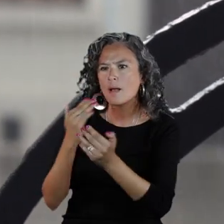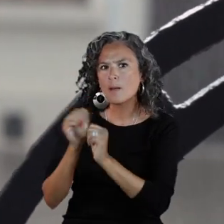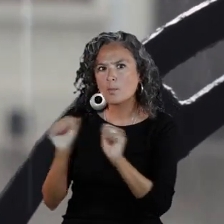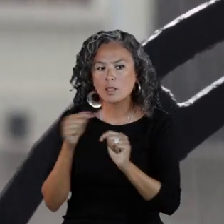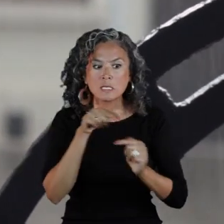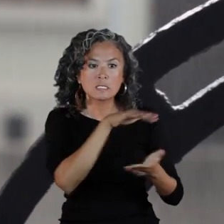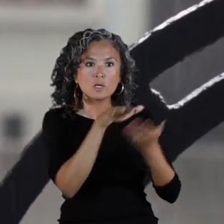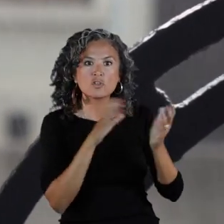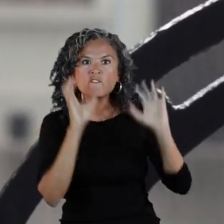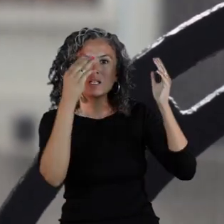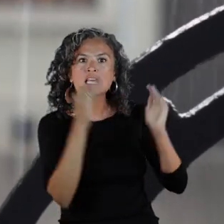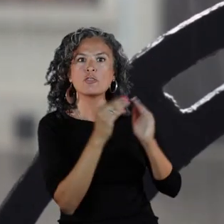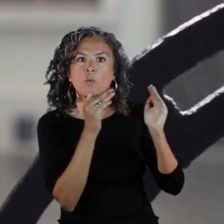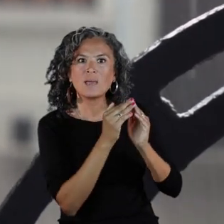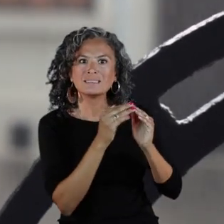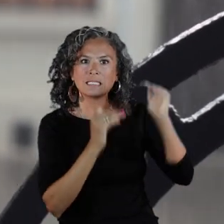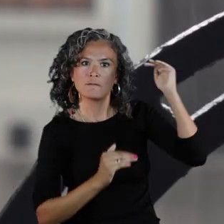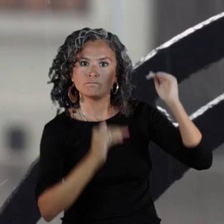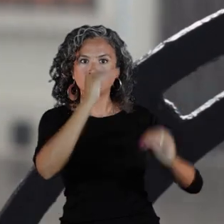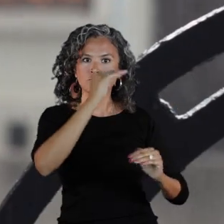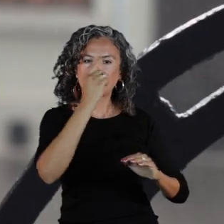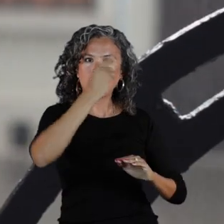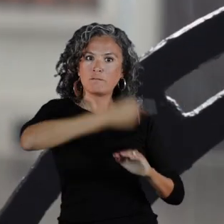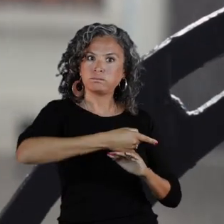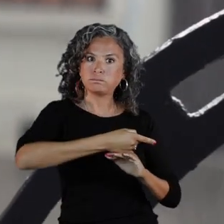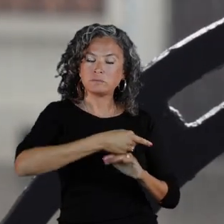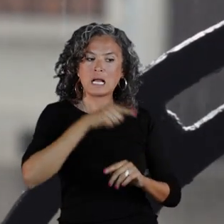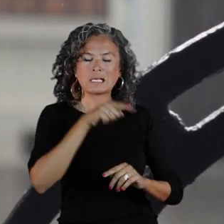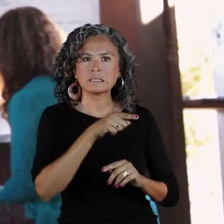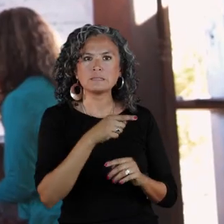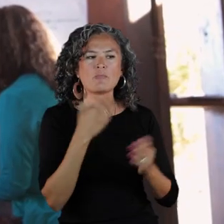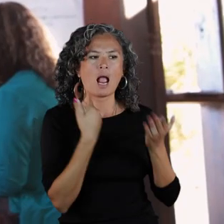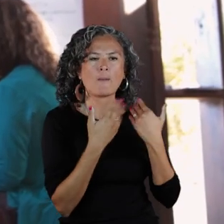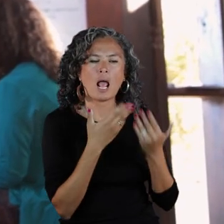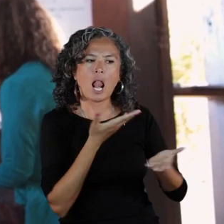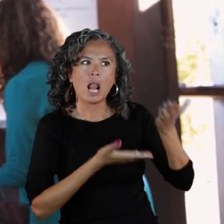En una situación de violencia doméstica con asimetría de poder, la negociación o